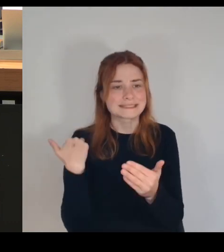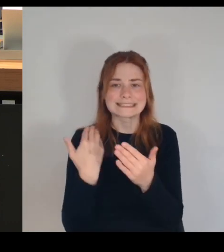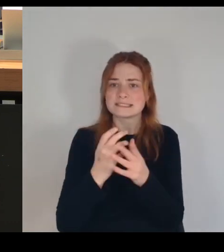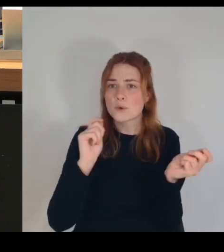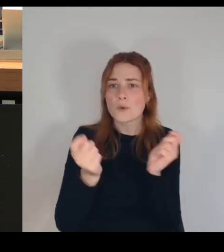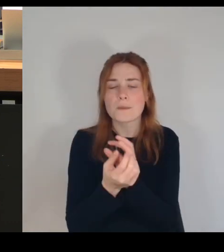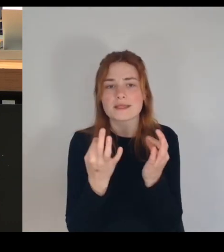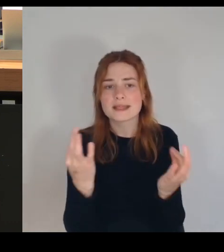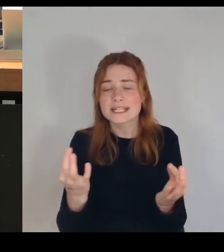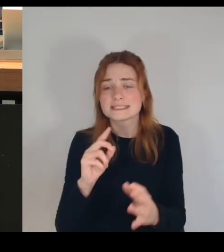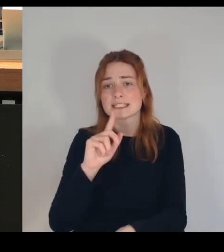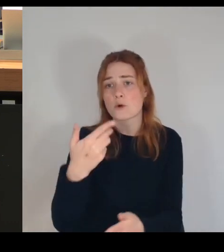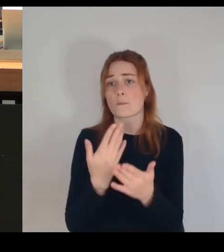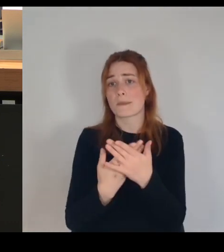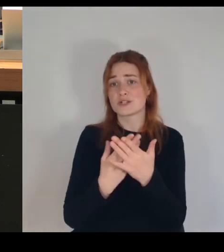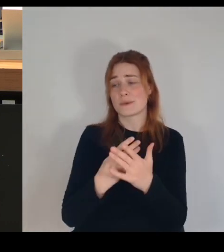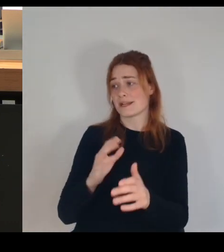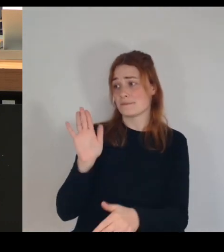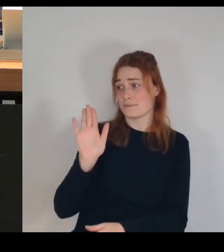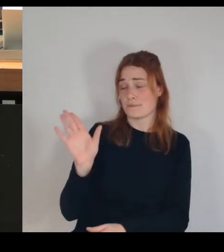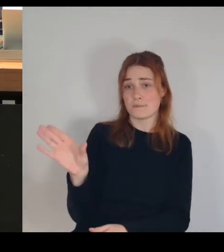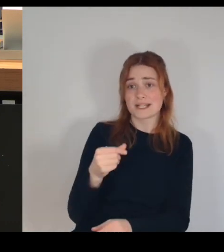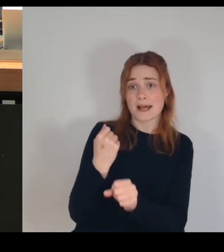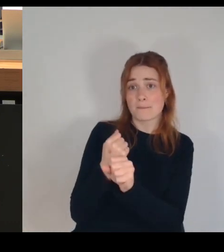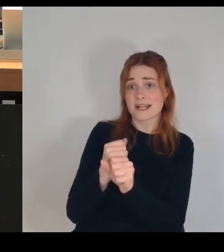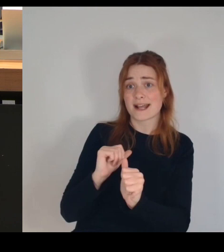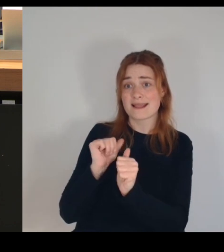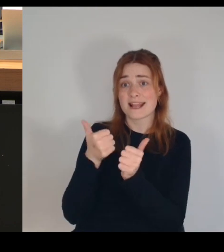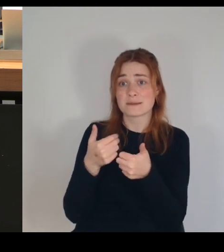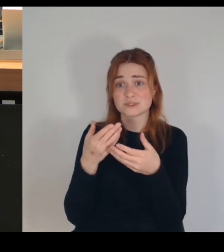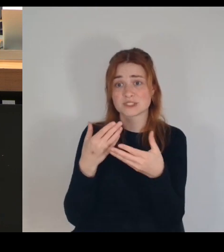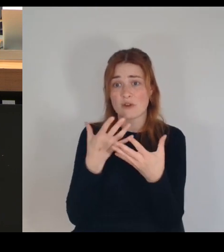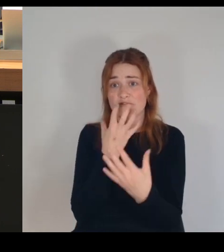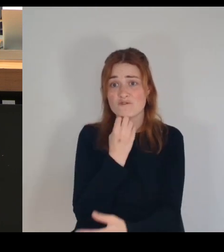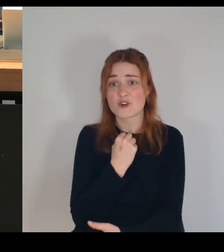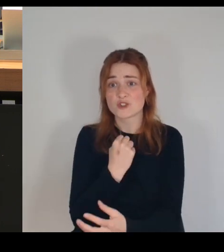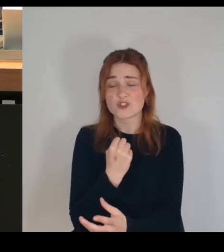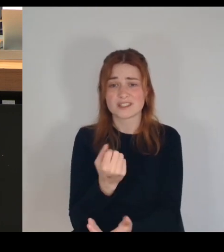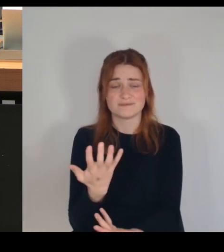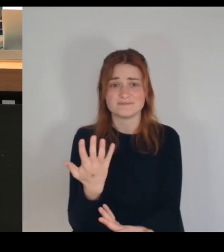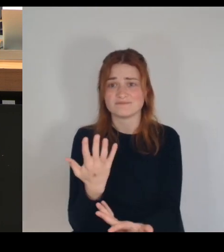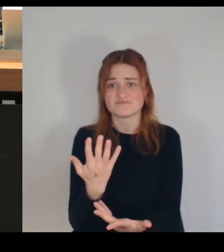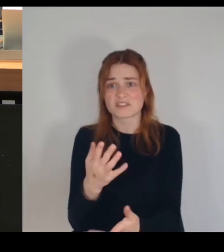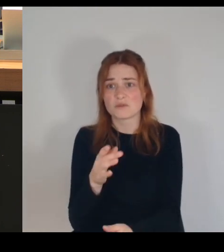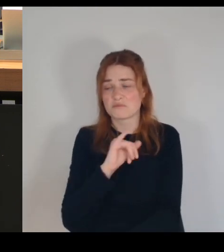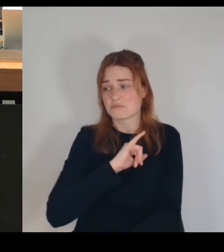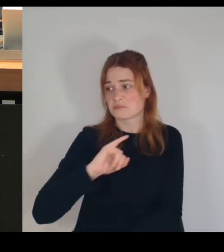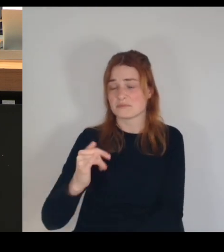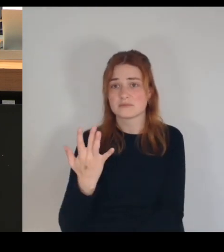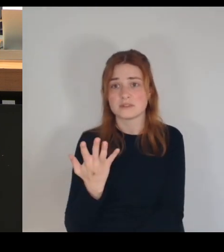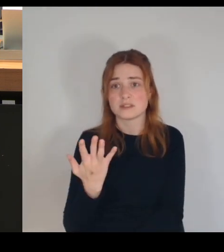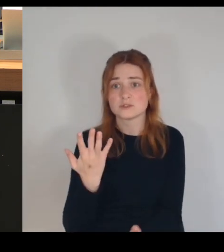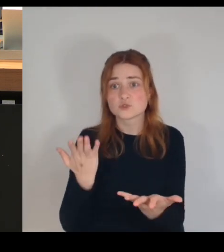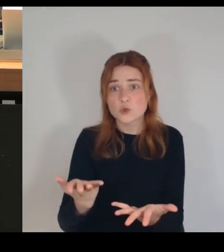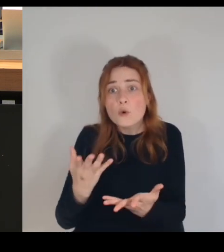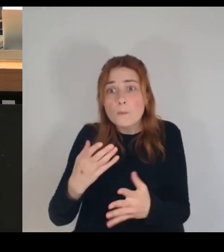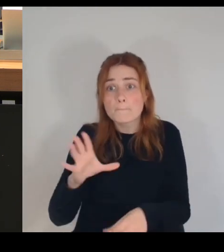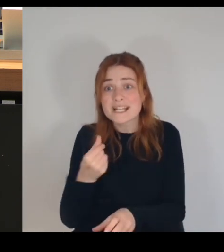Gegenteil durch das System der Doppel schichten die Mitarbeiter krank macht. Insofern hat die AfD volles Verständnis für die Forderung der